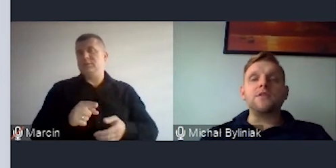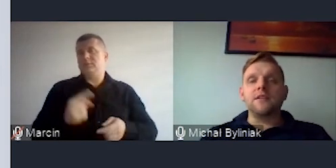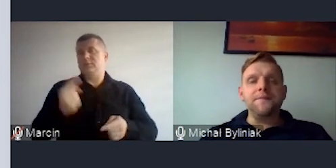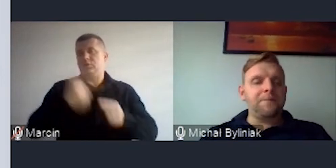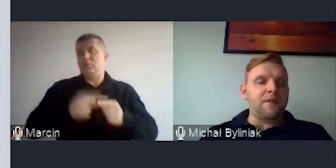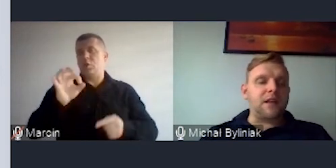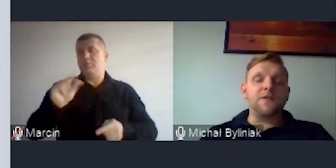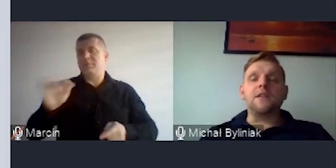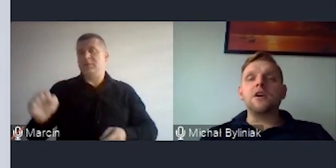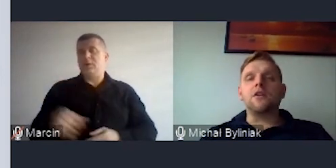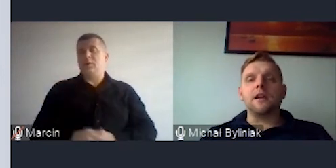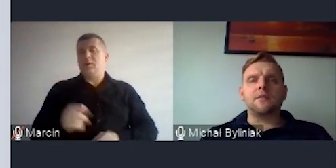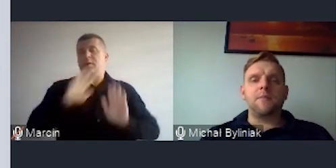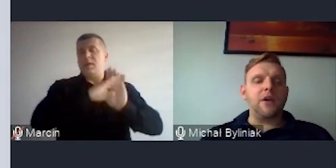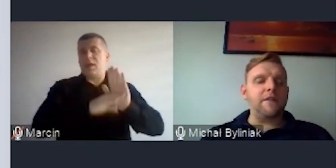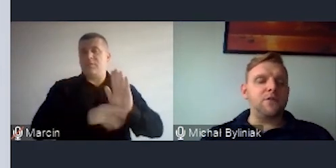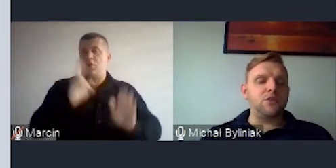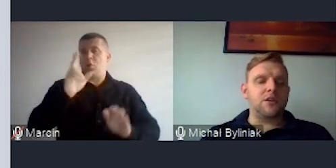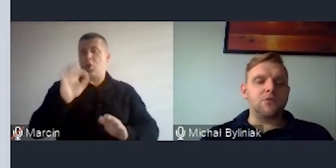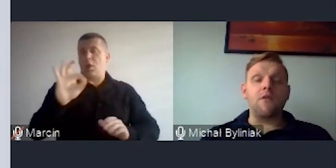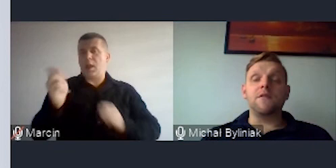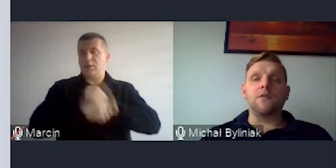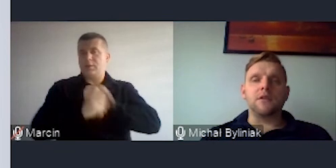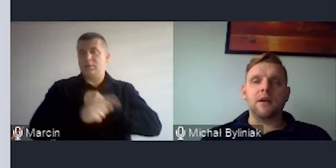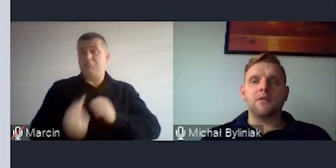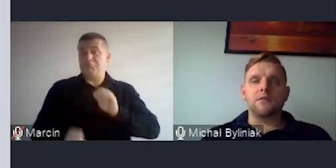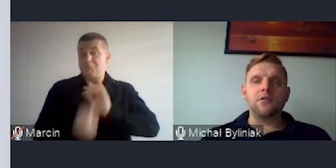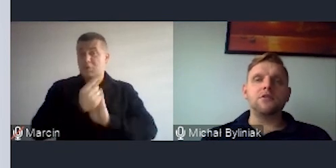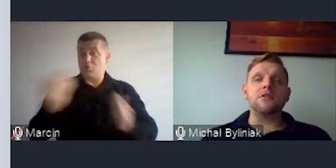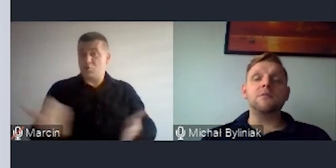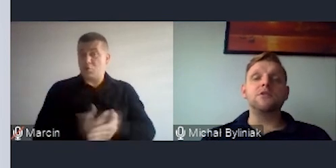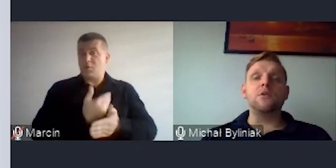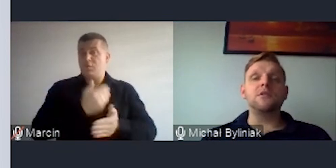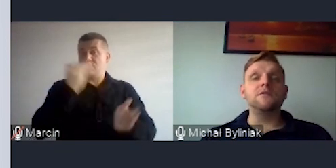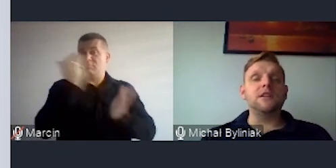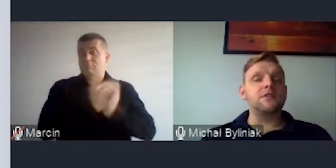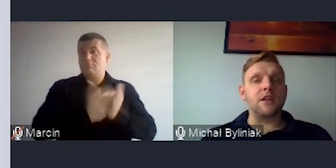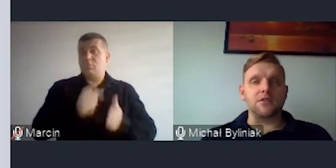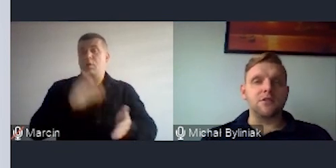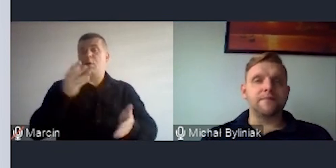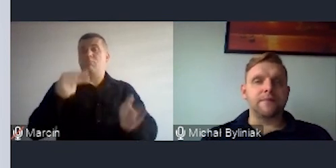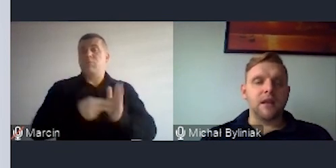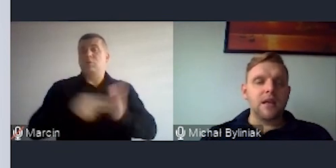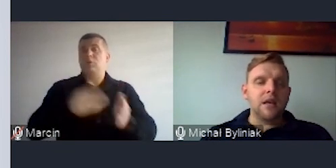Poza tym, w taryfikatorze korekt pojawił się nowy wątek dotyczący podziału zamówienia na części.